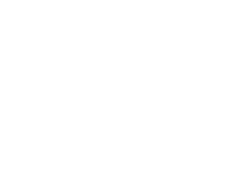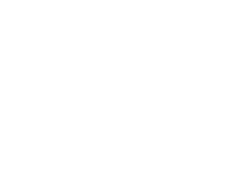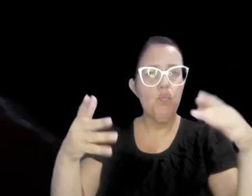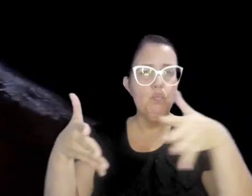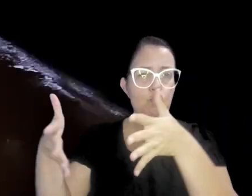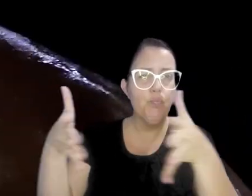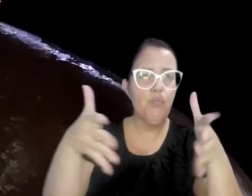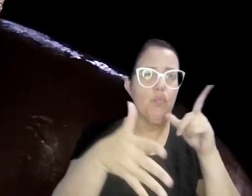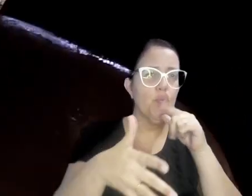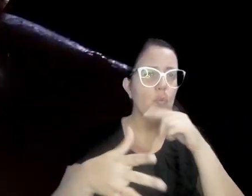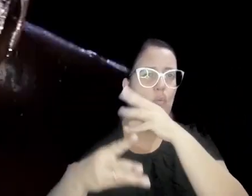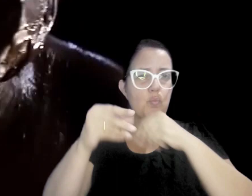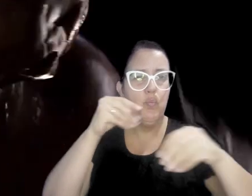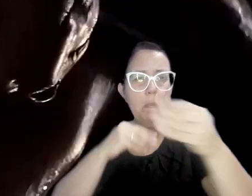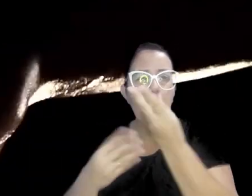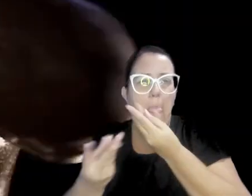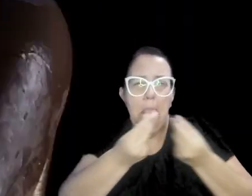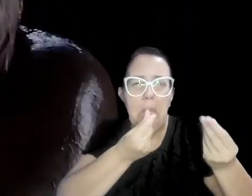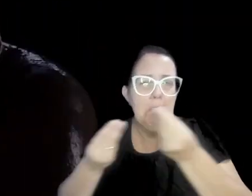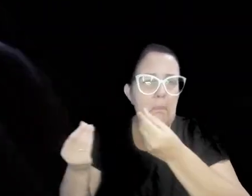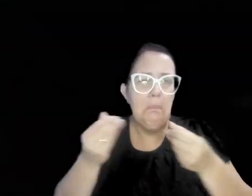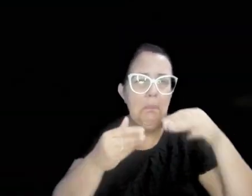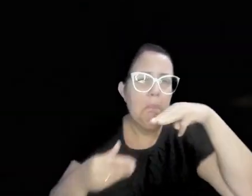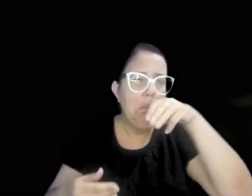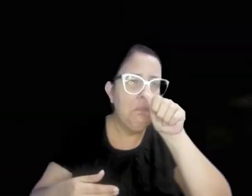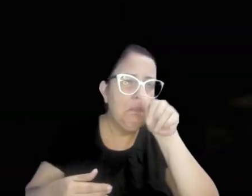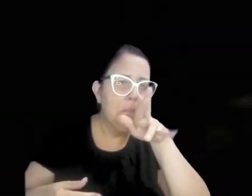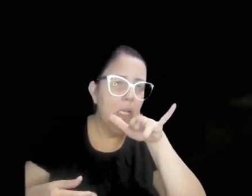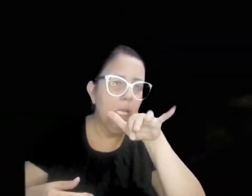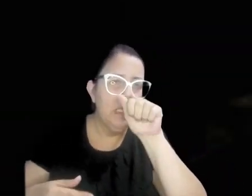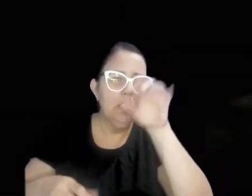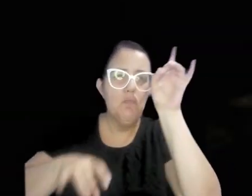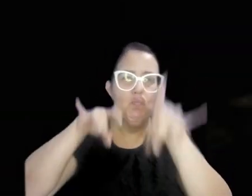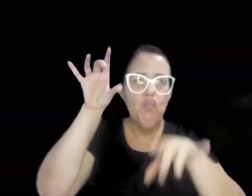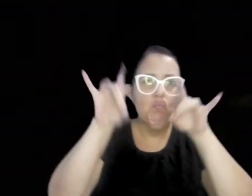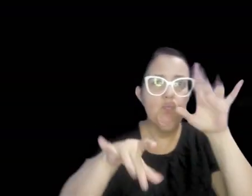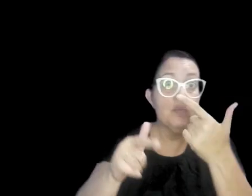Rio de lama, Doce, agora amargo Vem de Mariana, desceu rejeito não tem pra ninguém